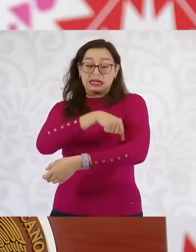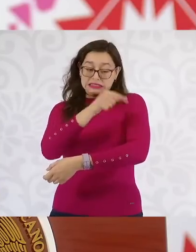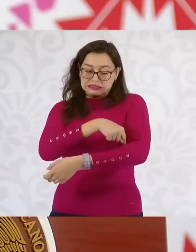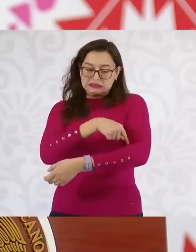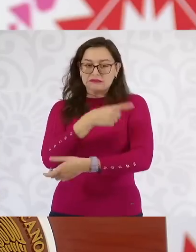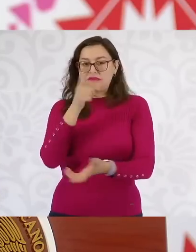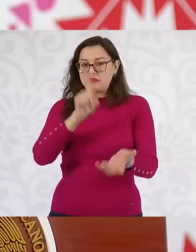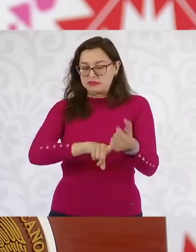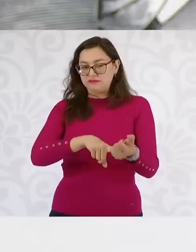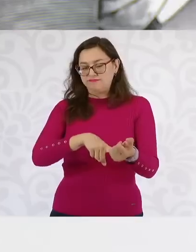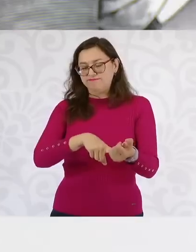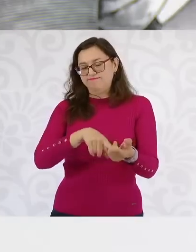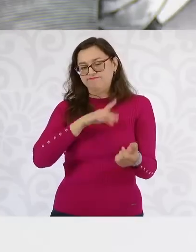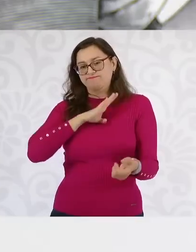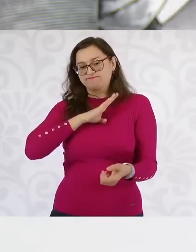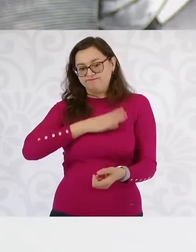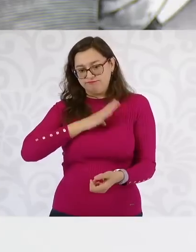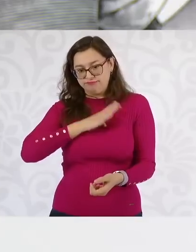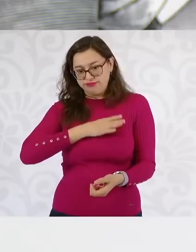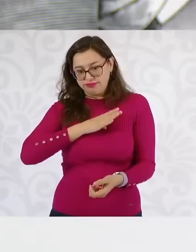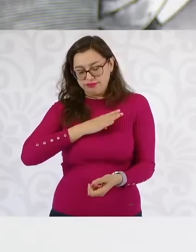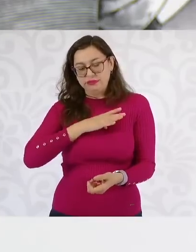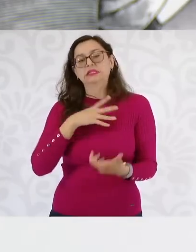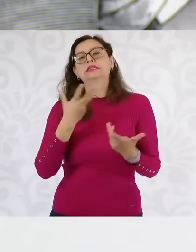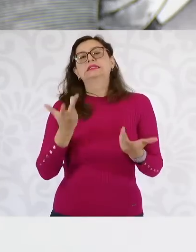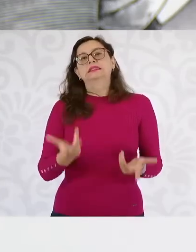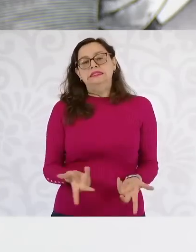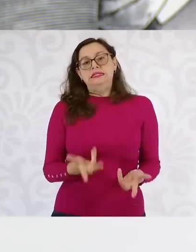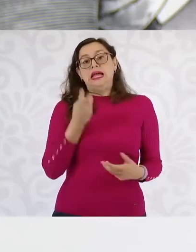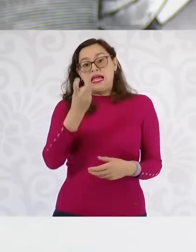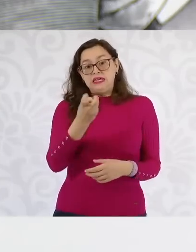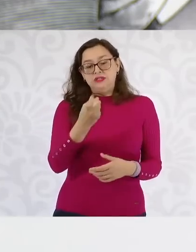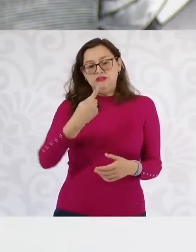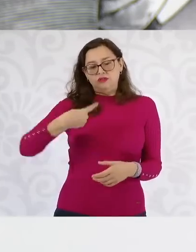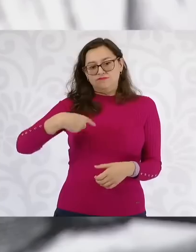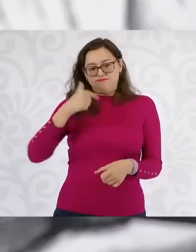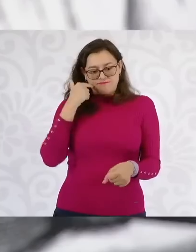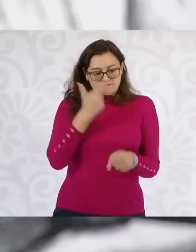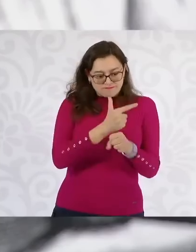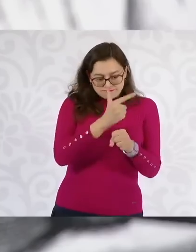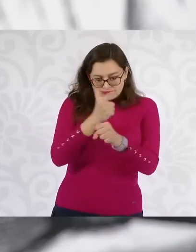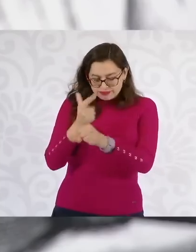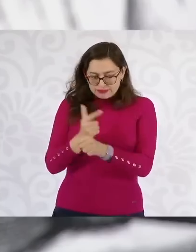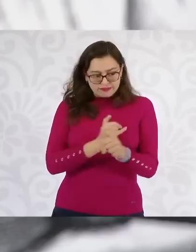pero de todas maneras de manera preventiva y siguiendo todos los protocolos y actuó desde